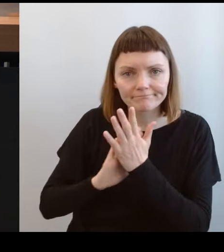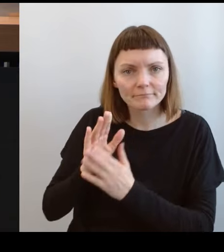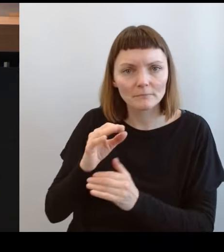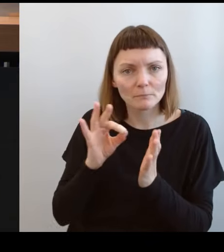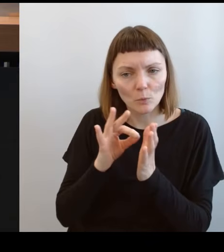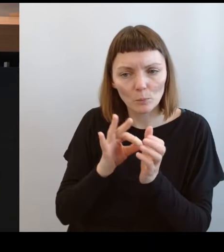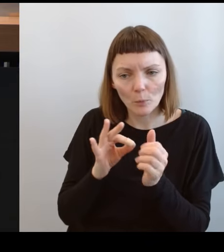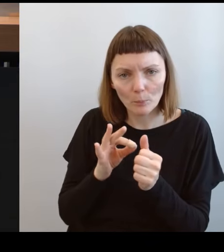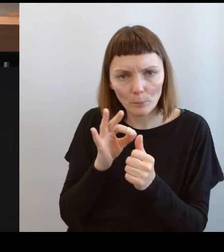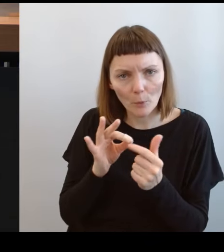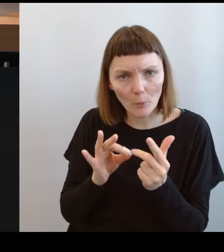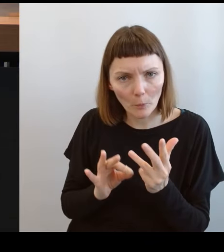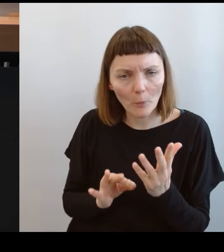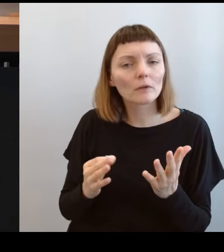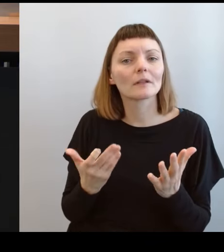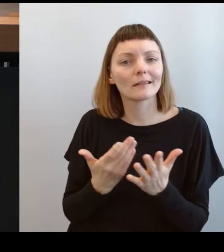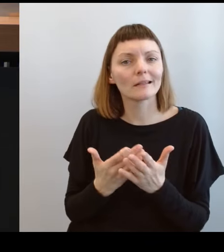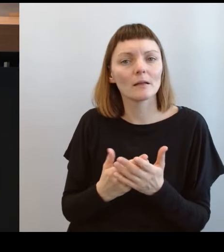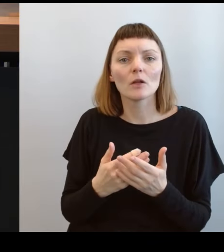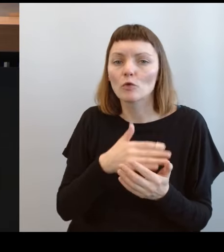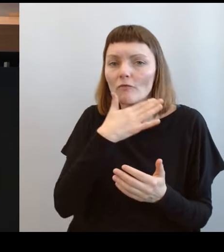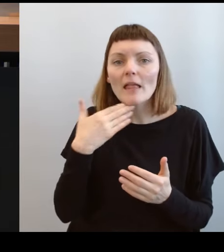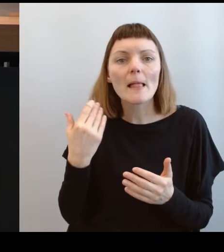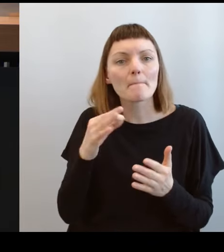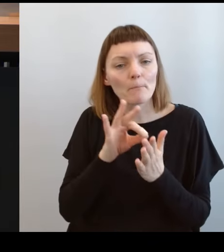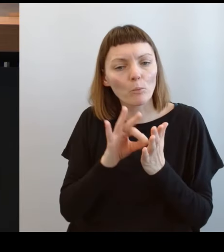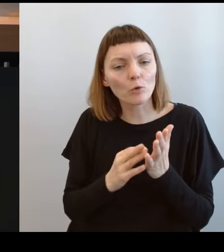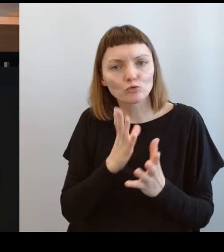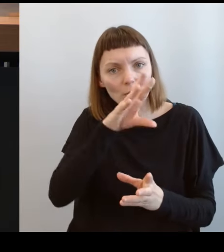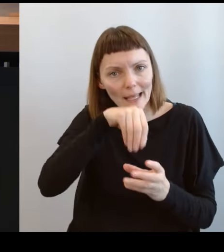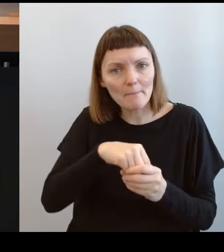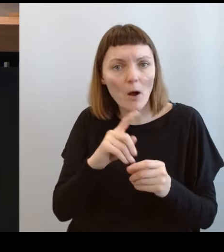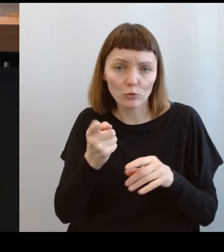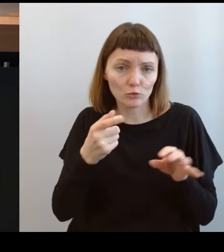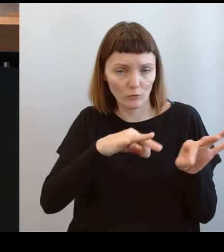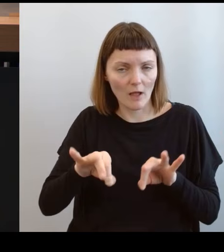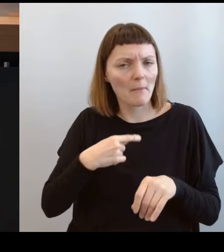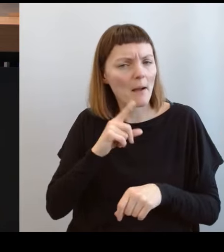Aber ich bin auch tatsächlich irritiert bei einigen Sachen, gerade bei einigen Forderungen, die Sie